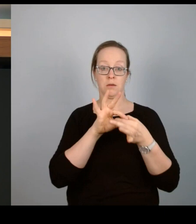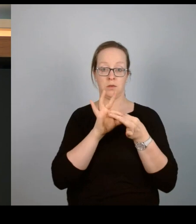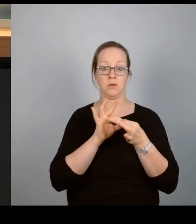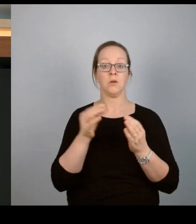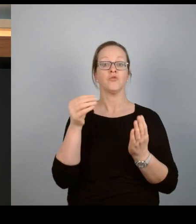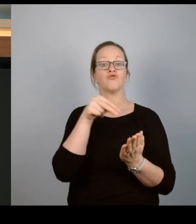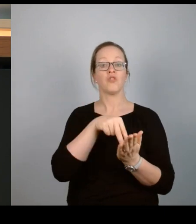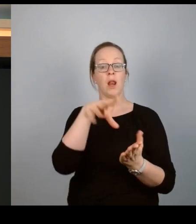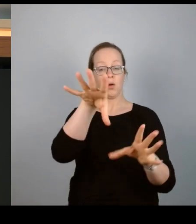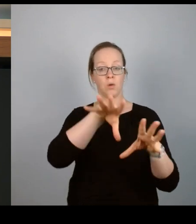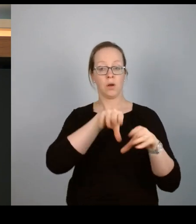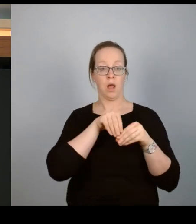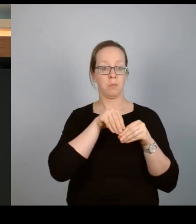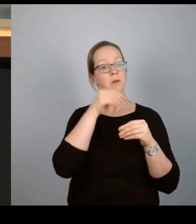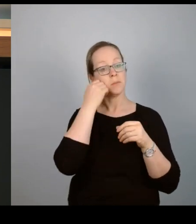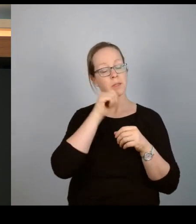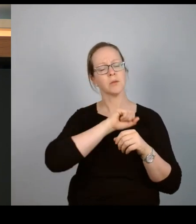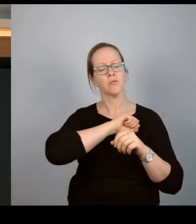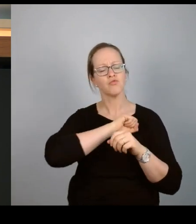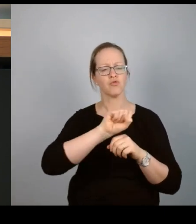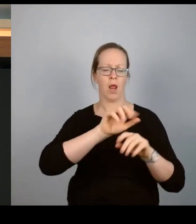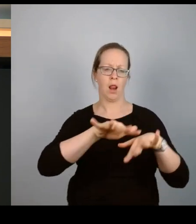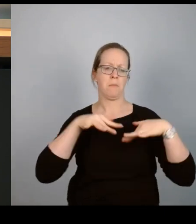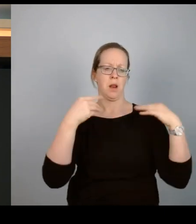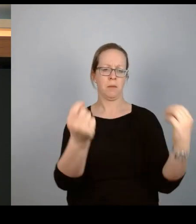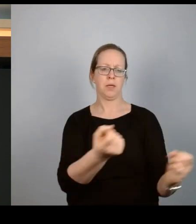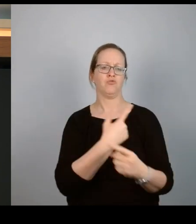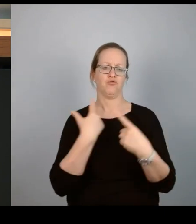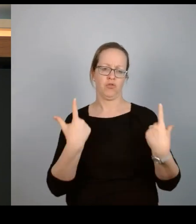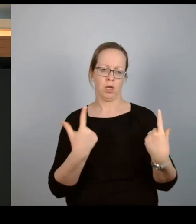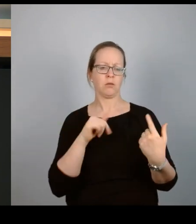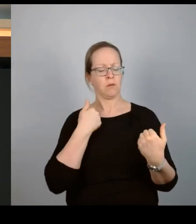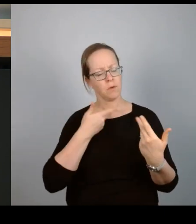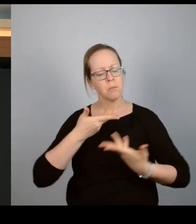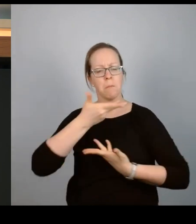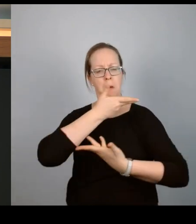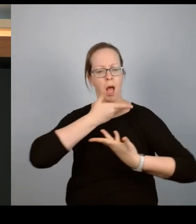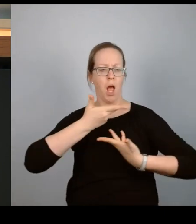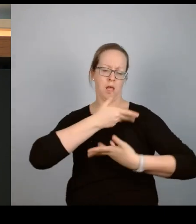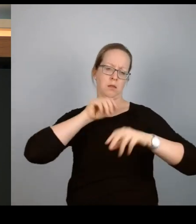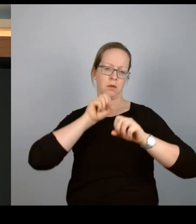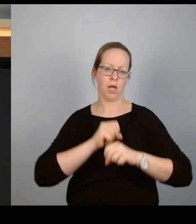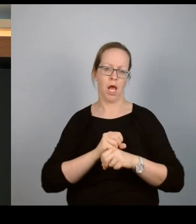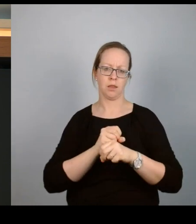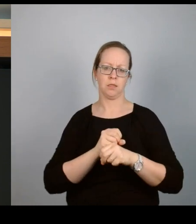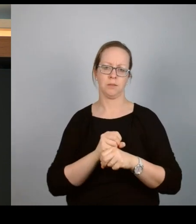Belangen zusammenzubringen. Und ich denke, wenn wir an den positiven Beispielen anknüpfen, die es durchaus gibt, dann